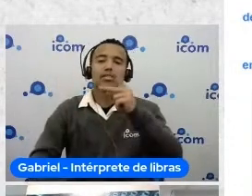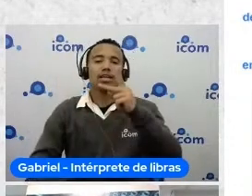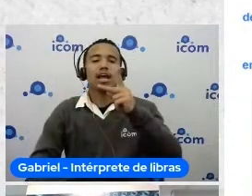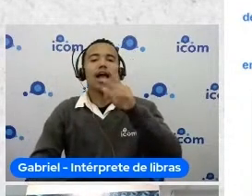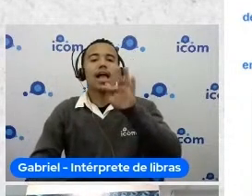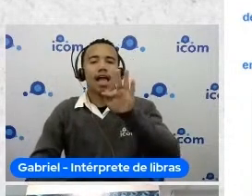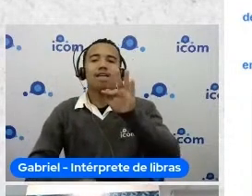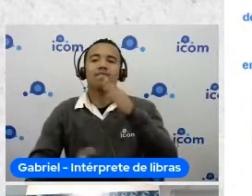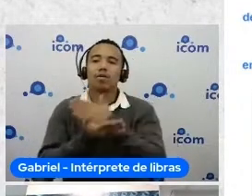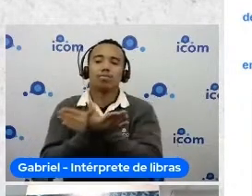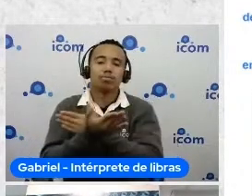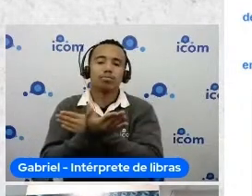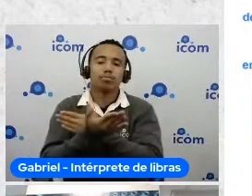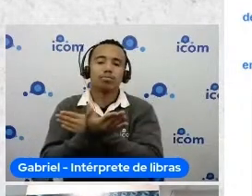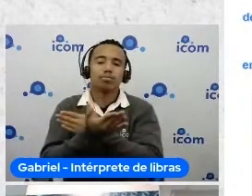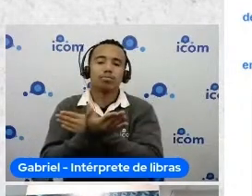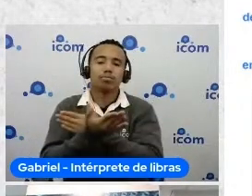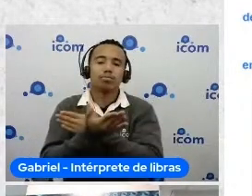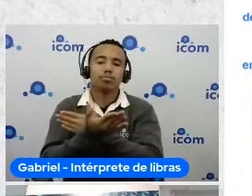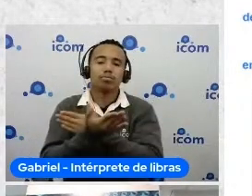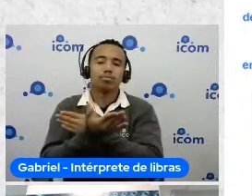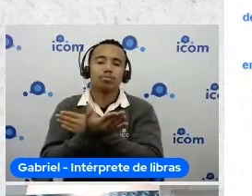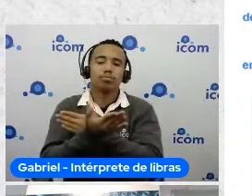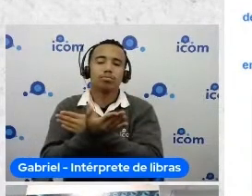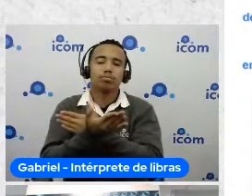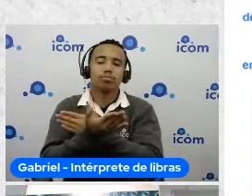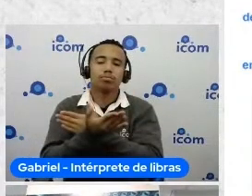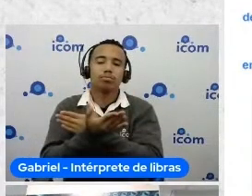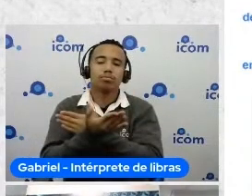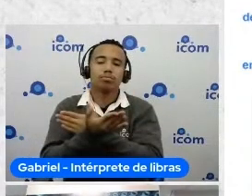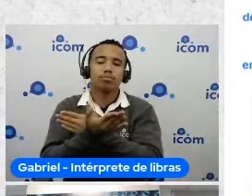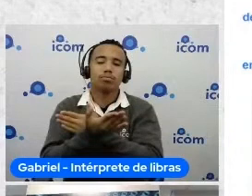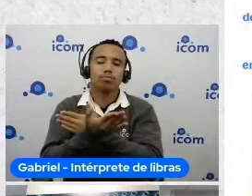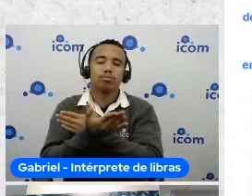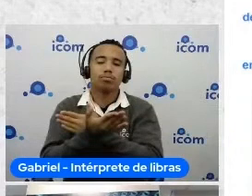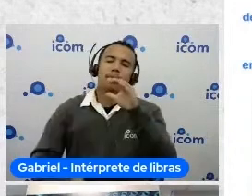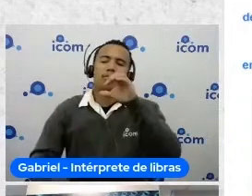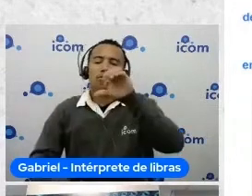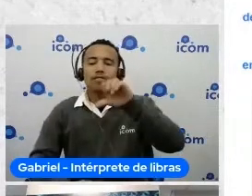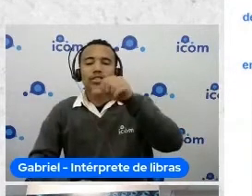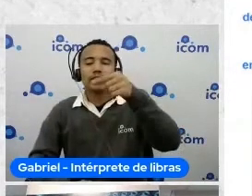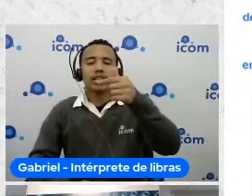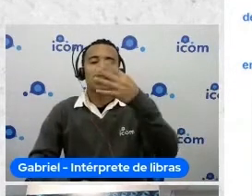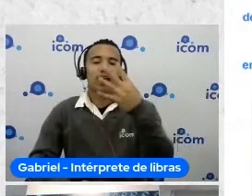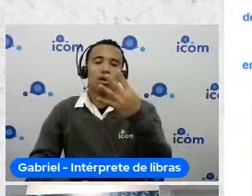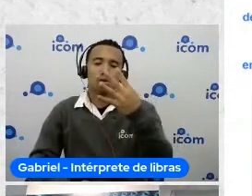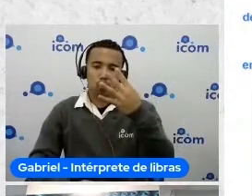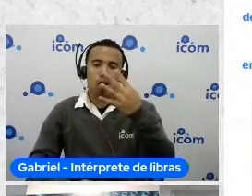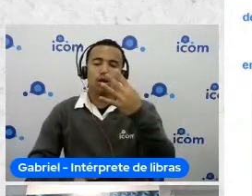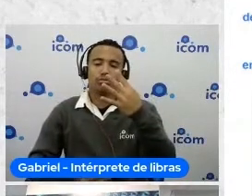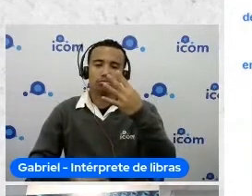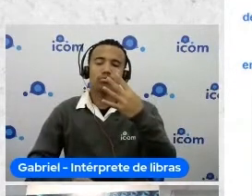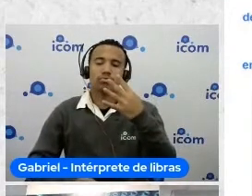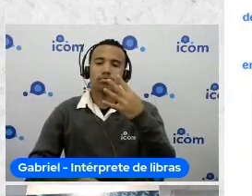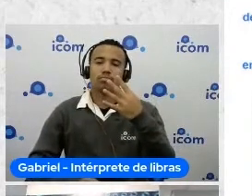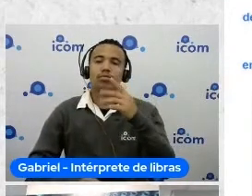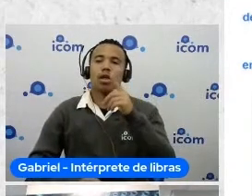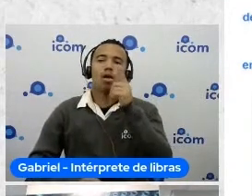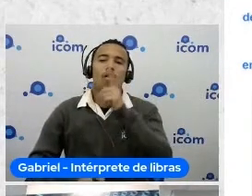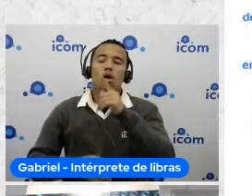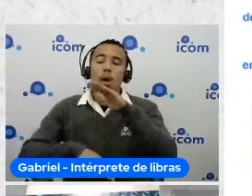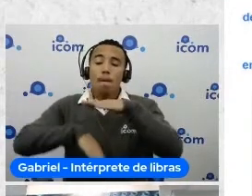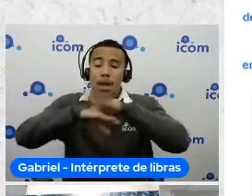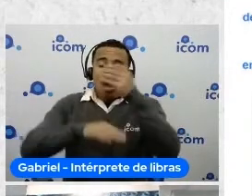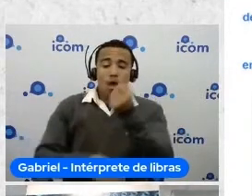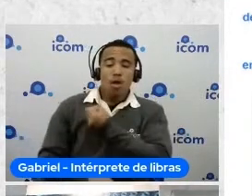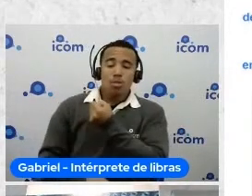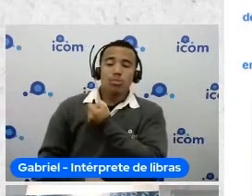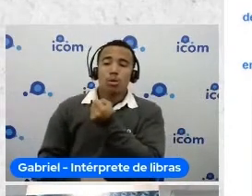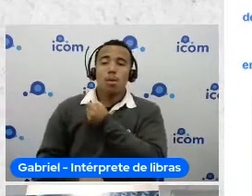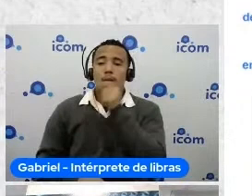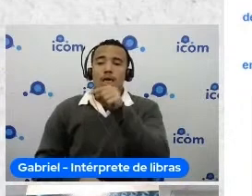equipe. No comissionamento de 974 sensores de vibração, onde o maior número destes sensores são